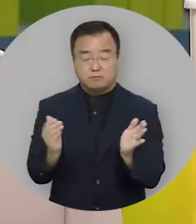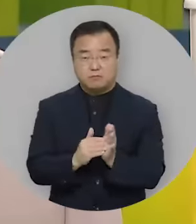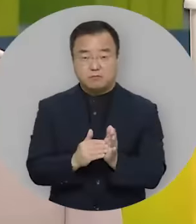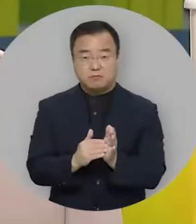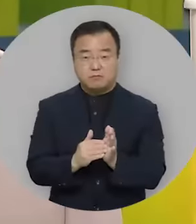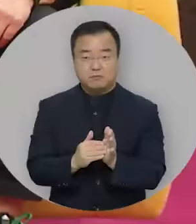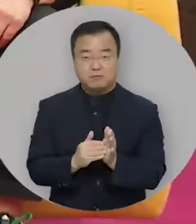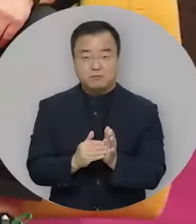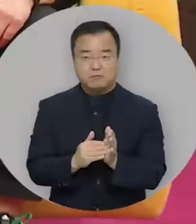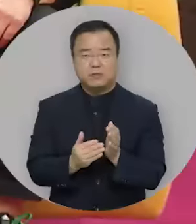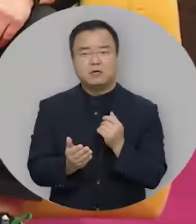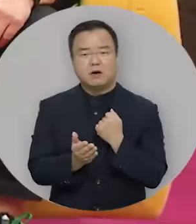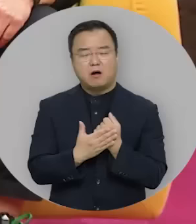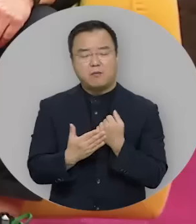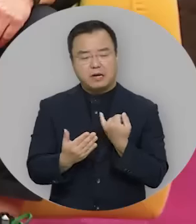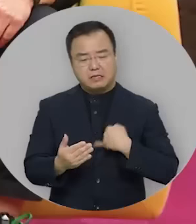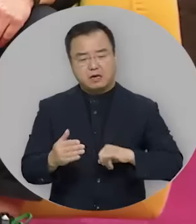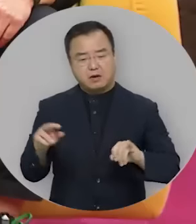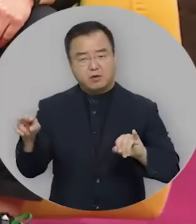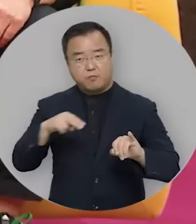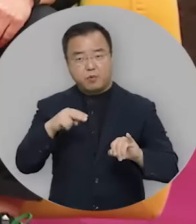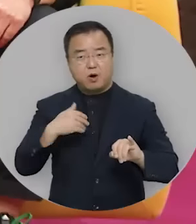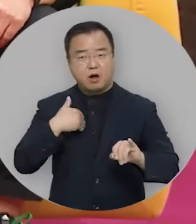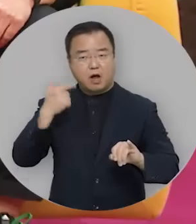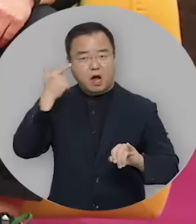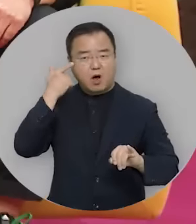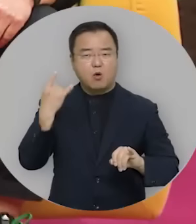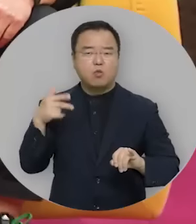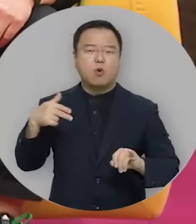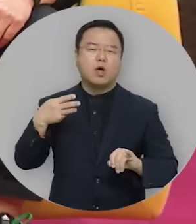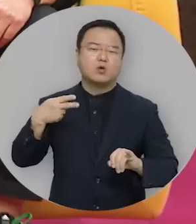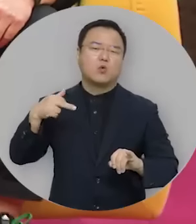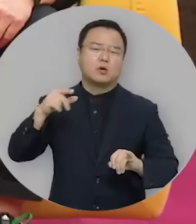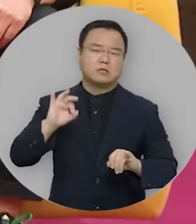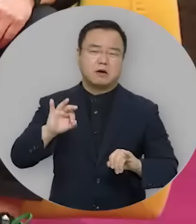그래서 그 모습을 보고 저도 이제 뇌졸중이 와서